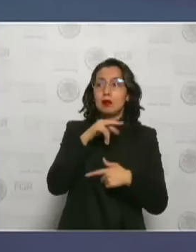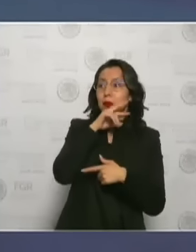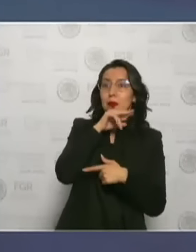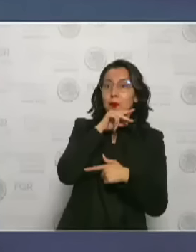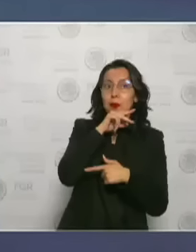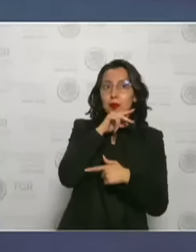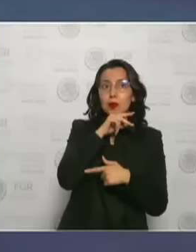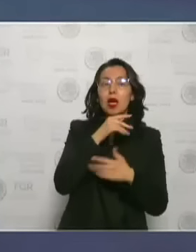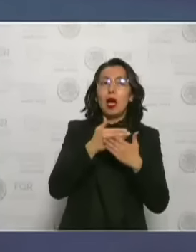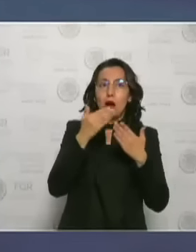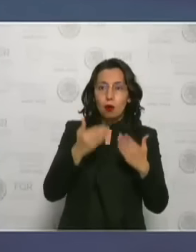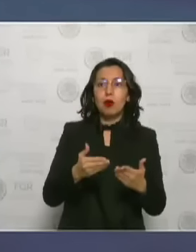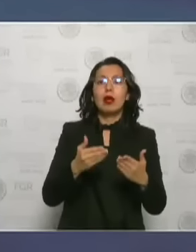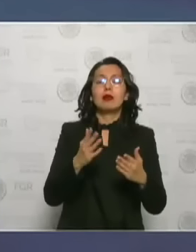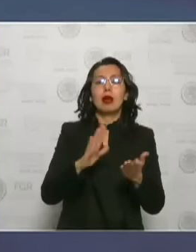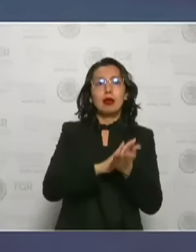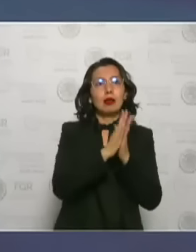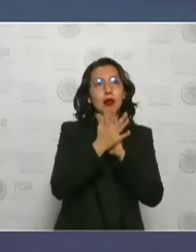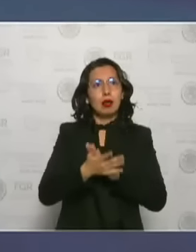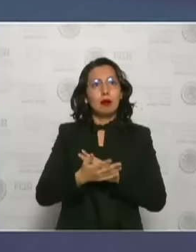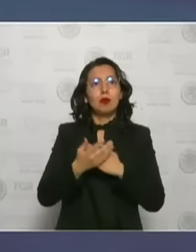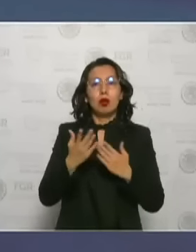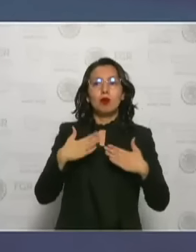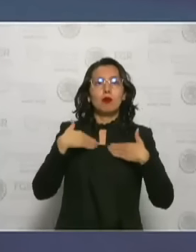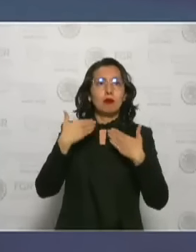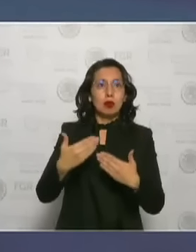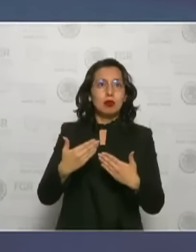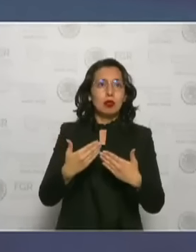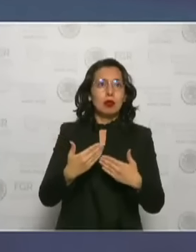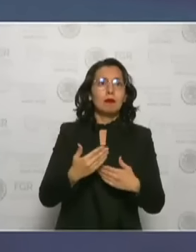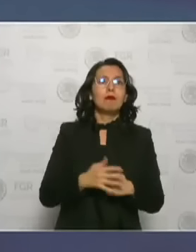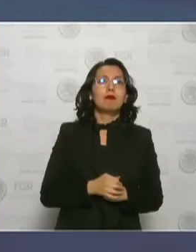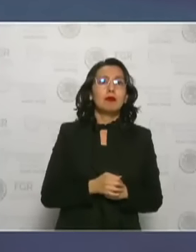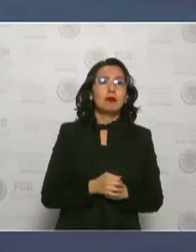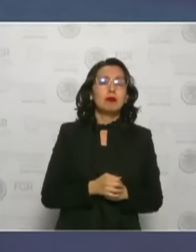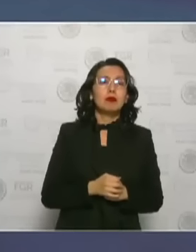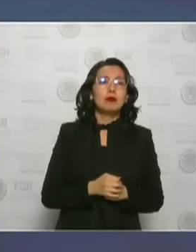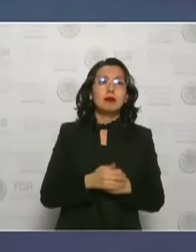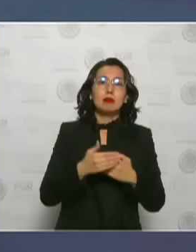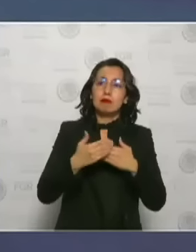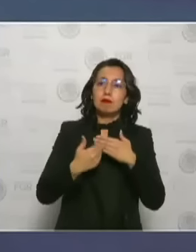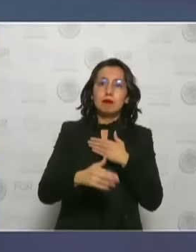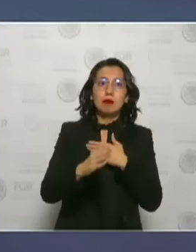que nuestra nación está demandando. Pero sobre todo que nuestro pueblo merece, como lo dije en